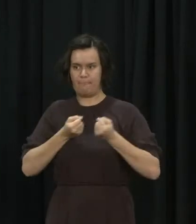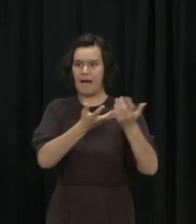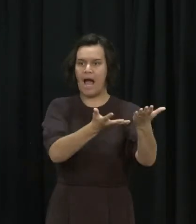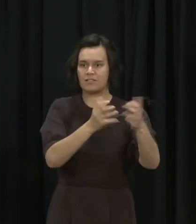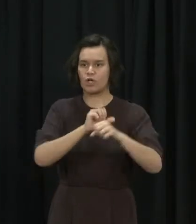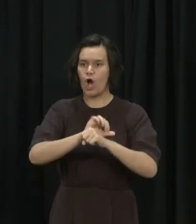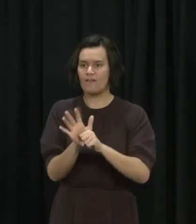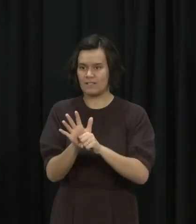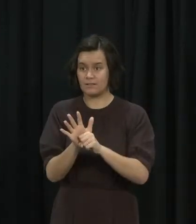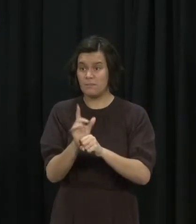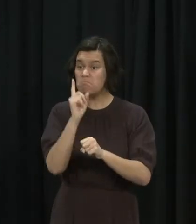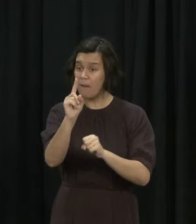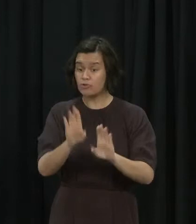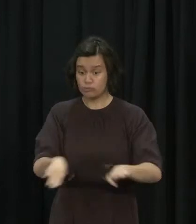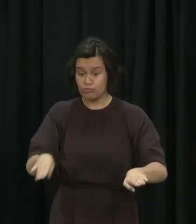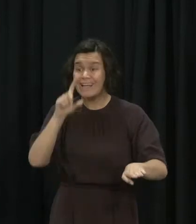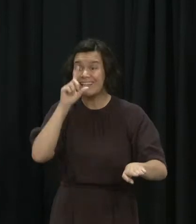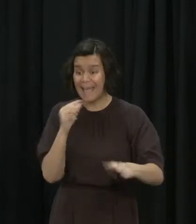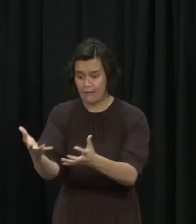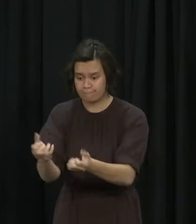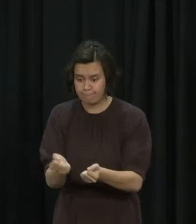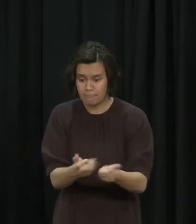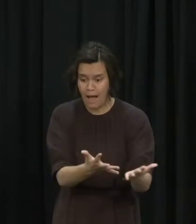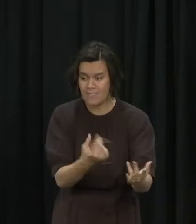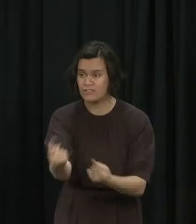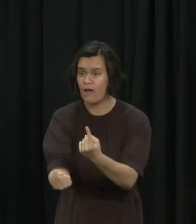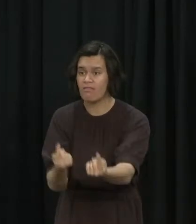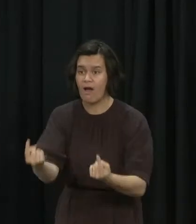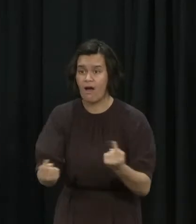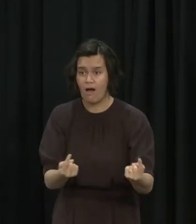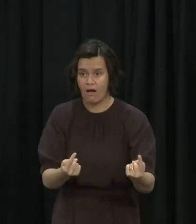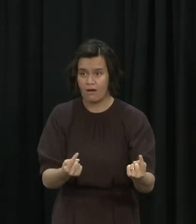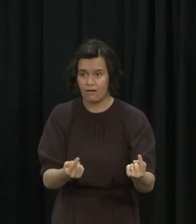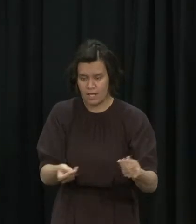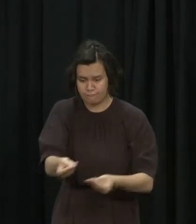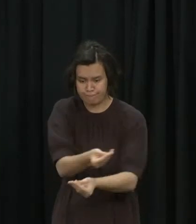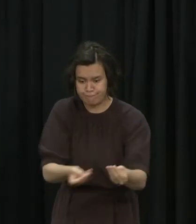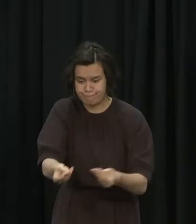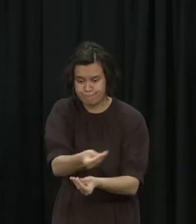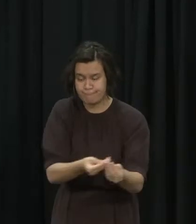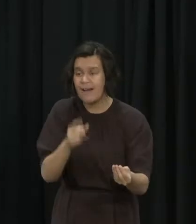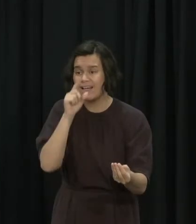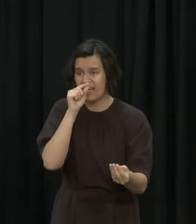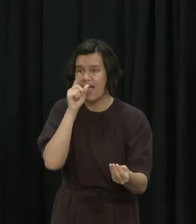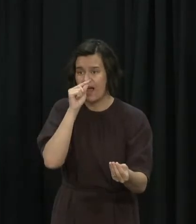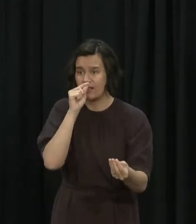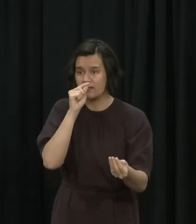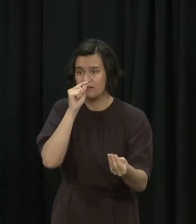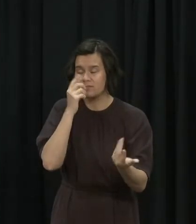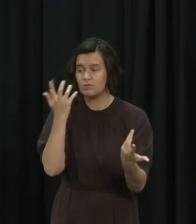whakawhitinga i waenga i nga tamariki me nga tamariki